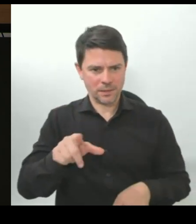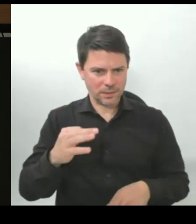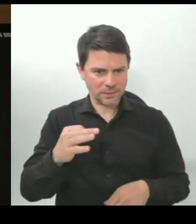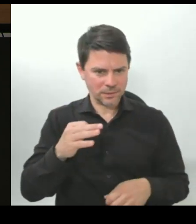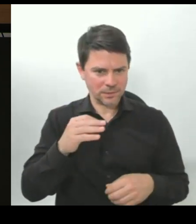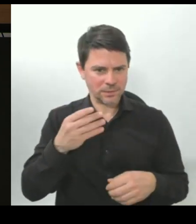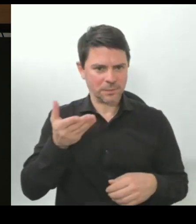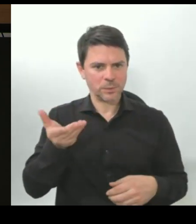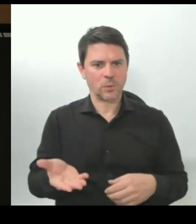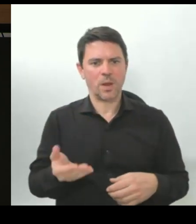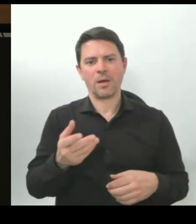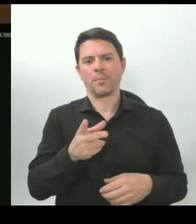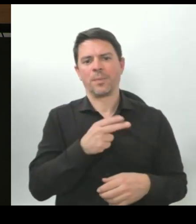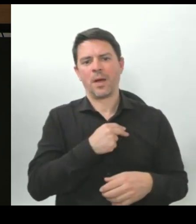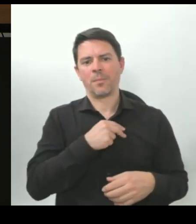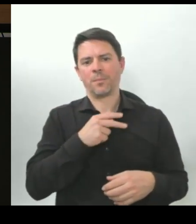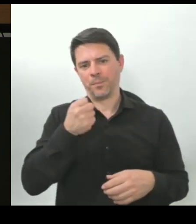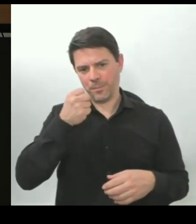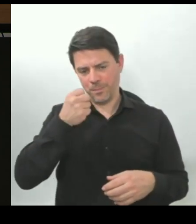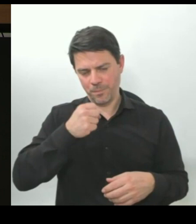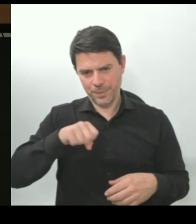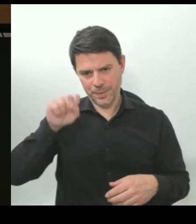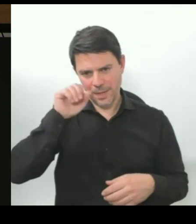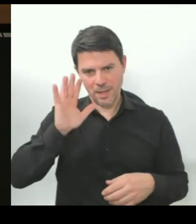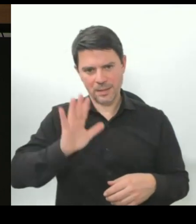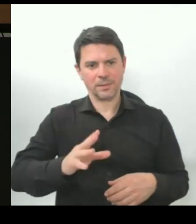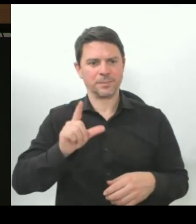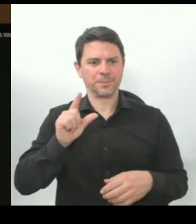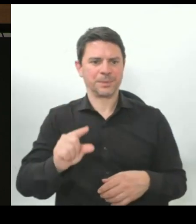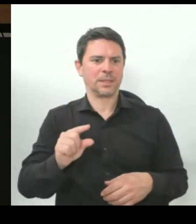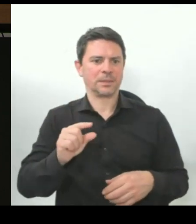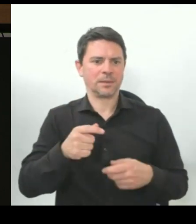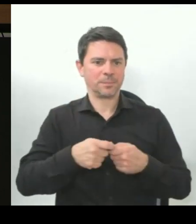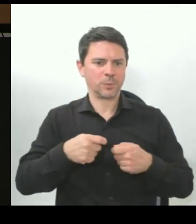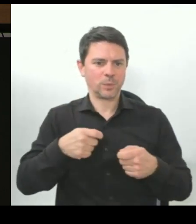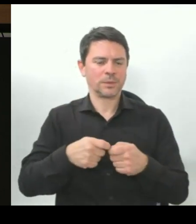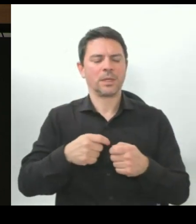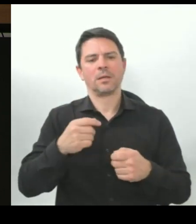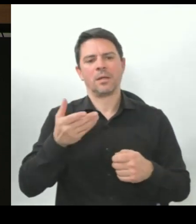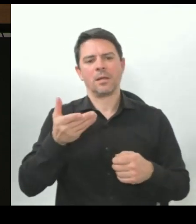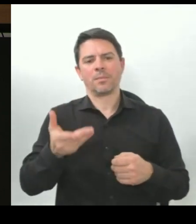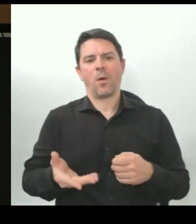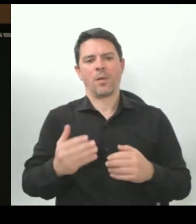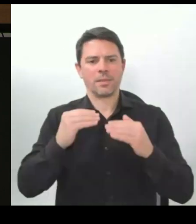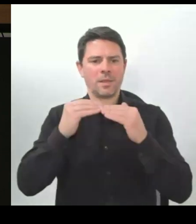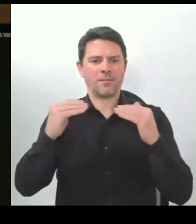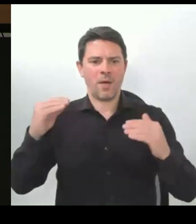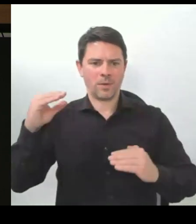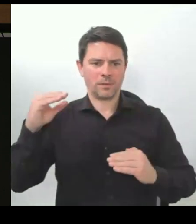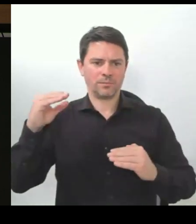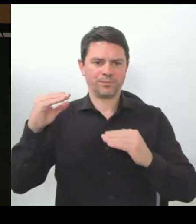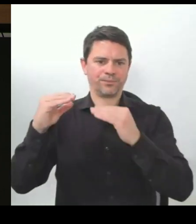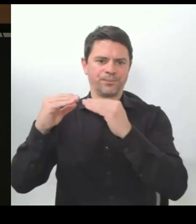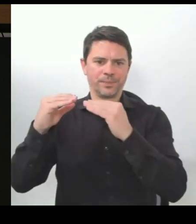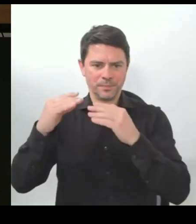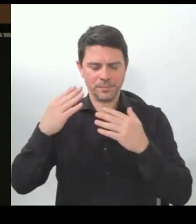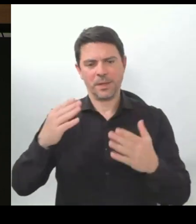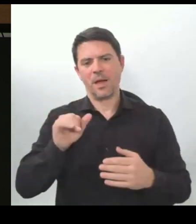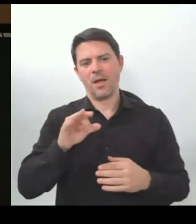in Gordy und diesen Knoten durchschlug, wurde ihnen gesagt, er würde Herr von Asien werden. Und wenn es uns gelingt, den